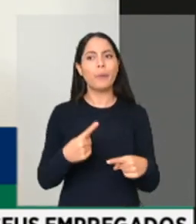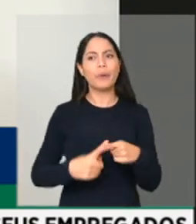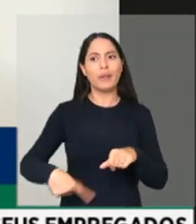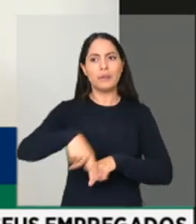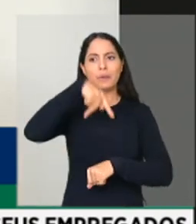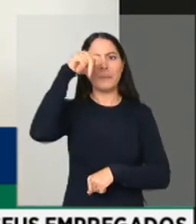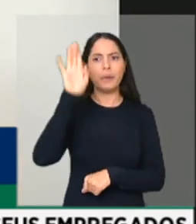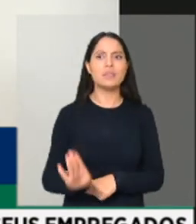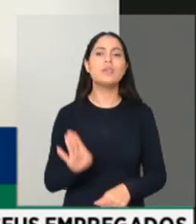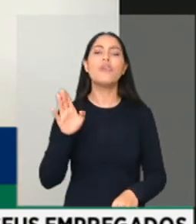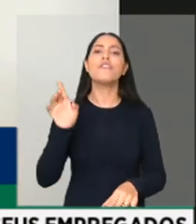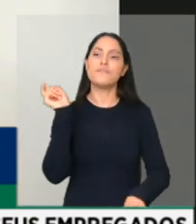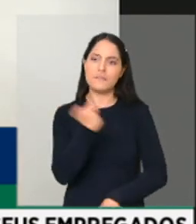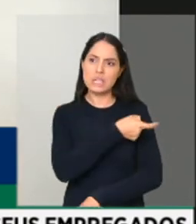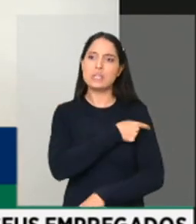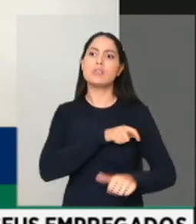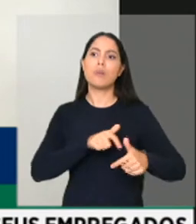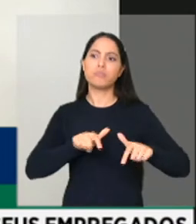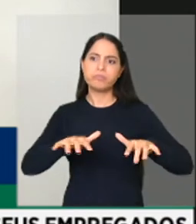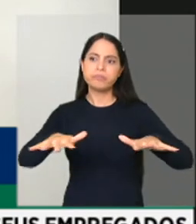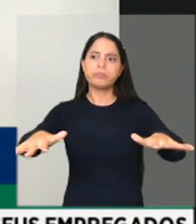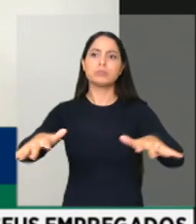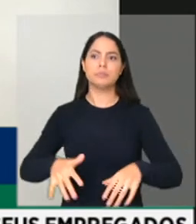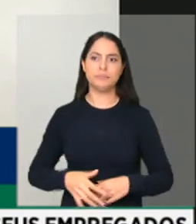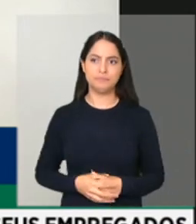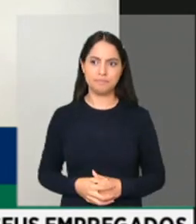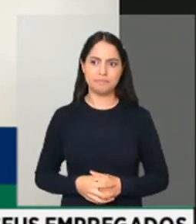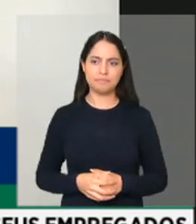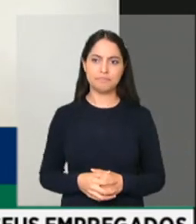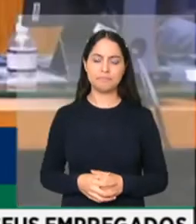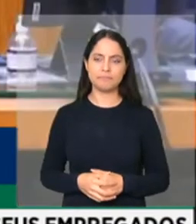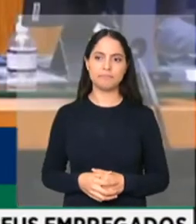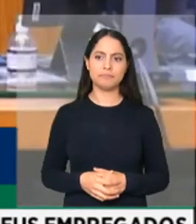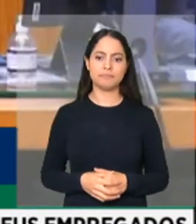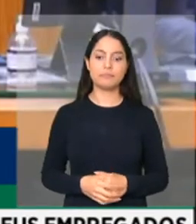AJUDAR MUITO PARA AUMENTAR A VACINAÇÃO NO BRASIL.